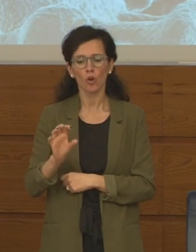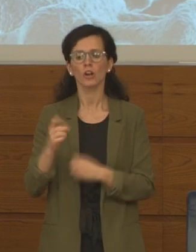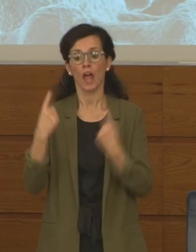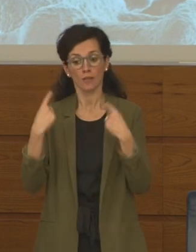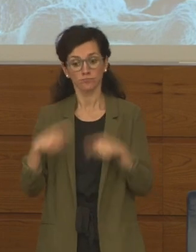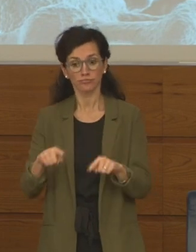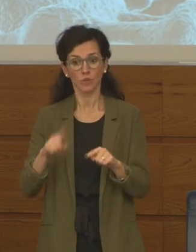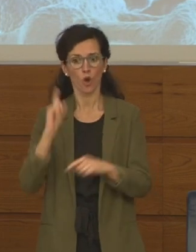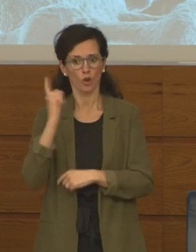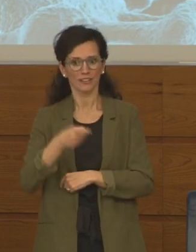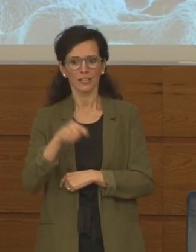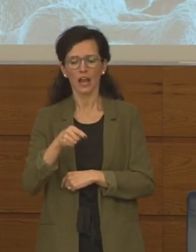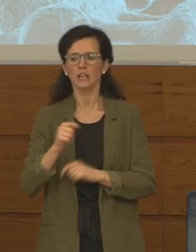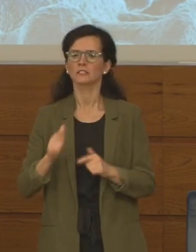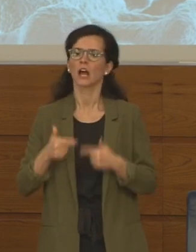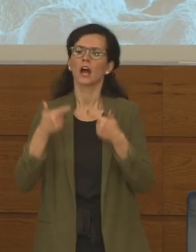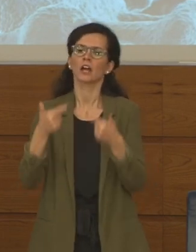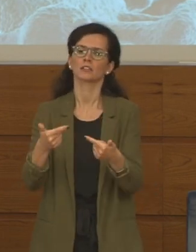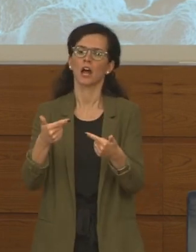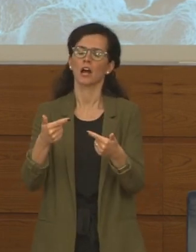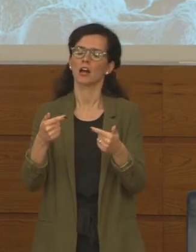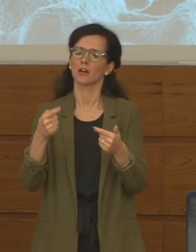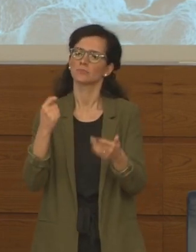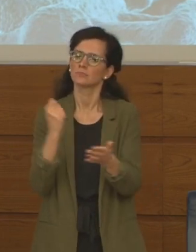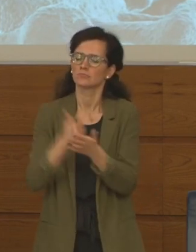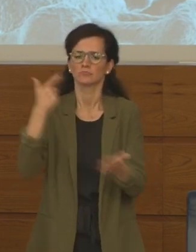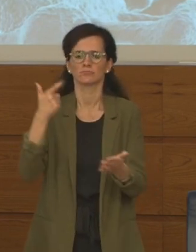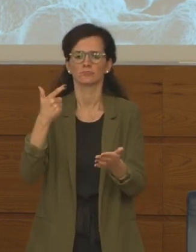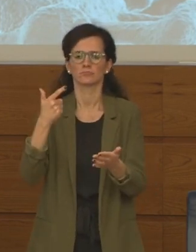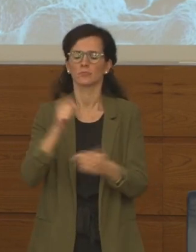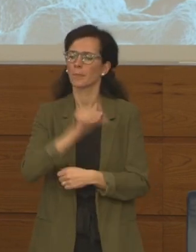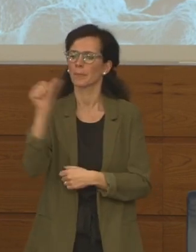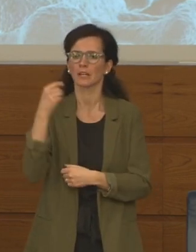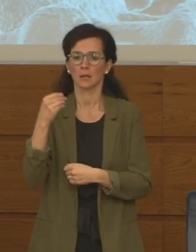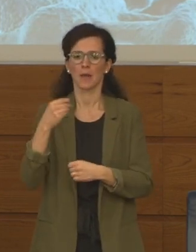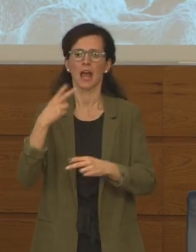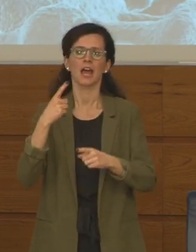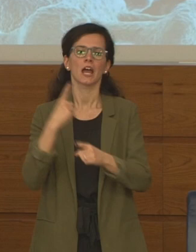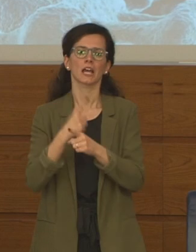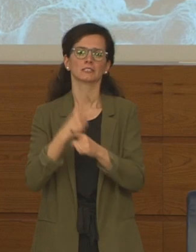dare una priorità alle nostre esigenze rispetto alle esigenze commerciali